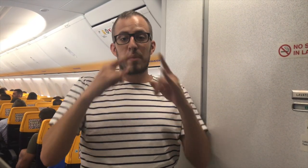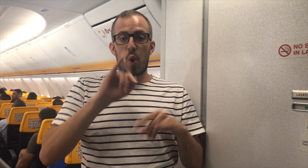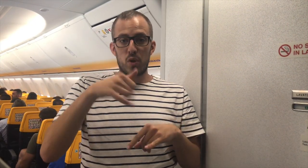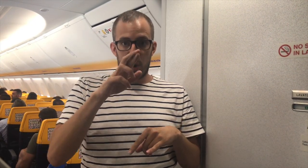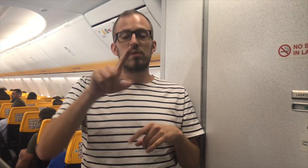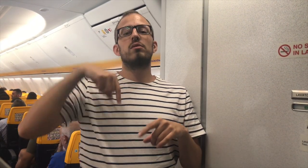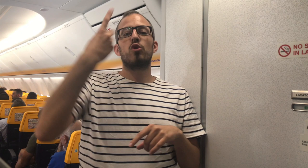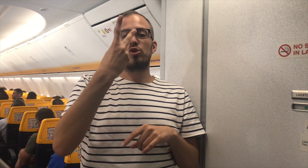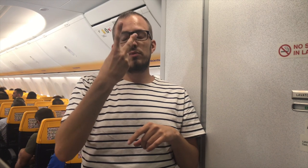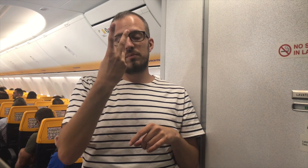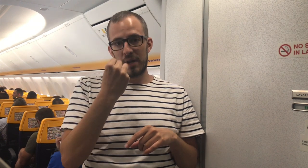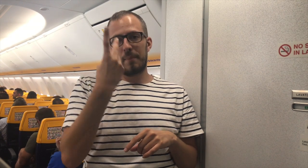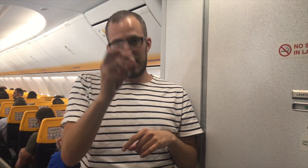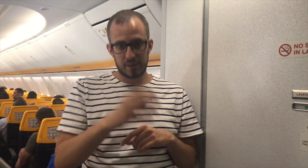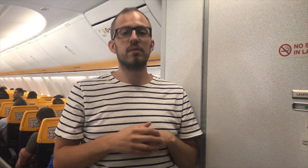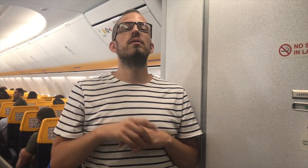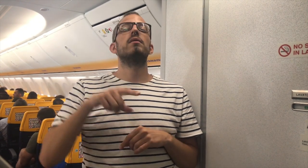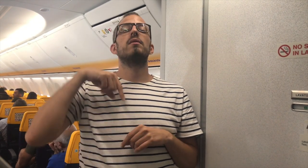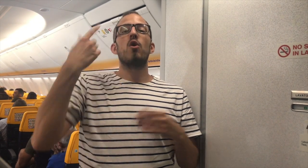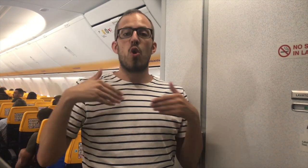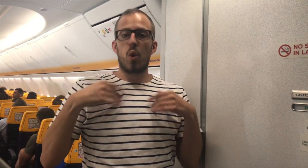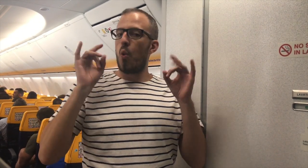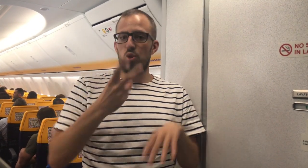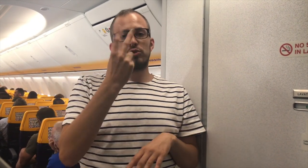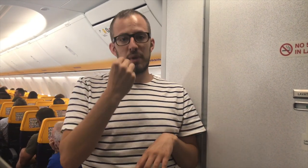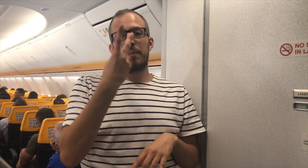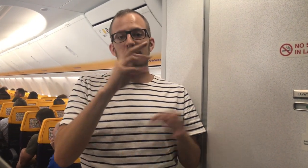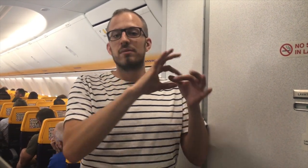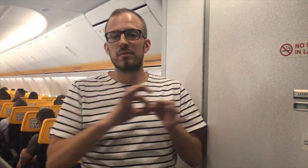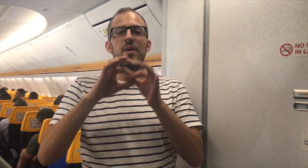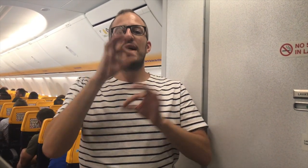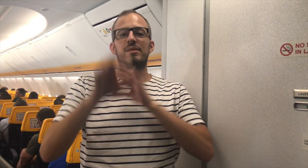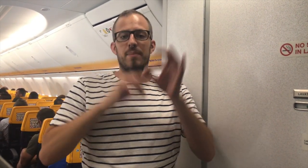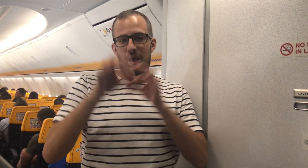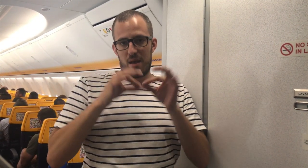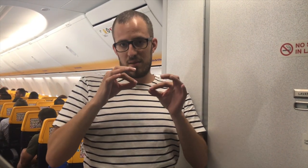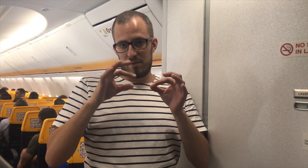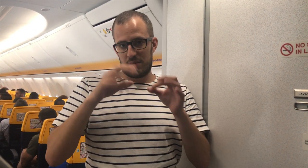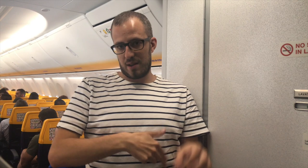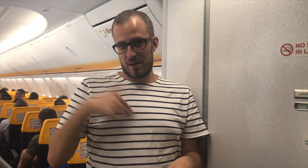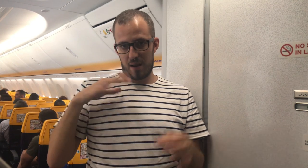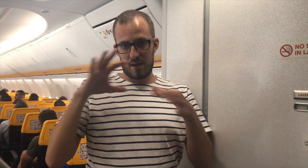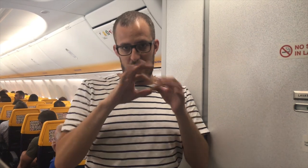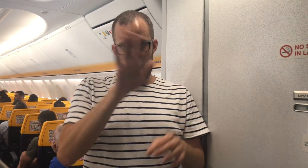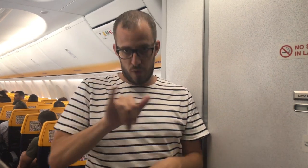y tanto el EUDY Junior como Youth, en el año 2020, junto a la Asamblea General de la EUDY.